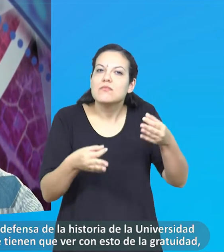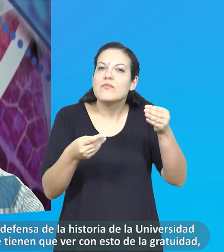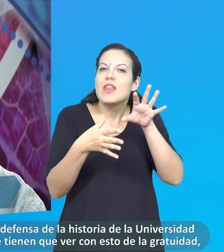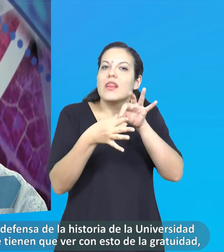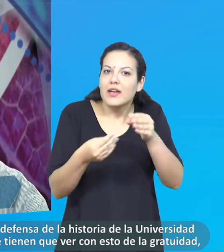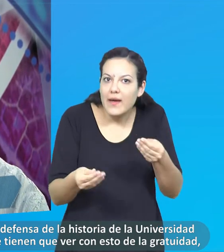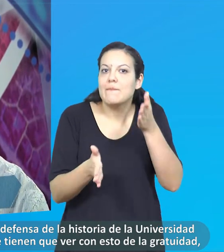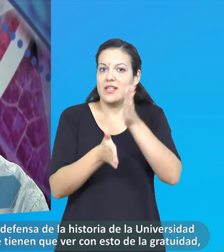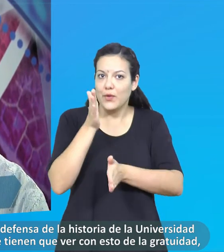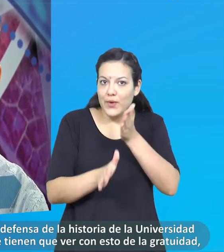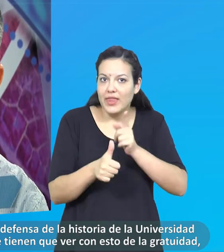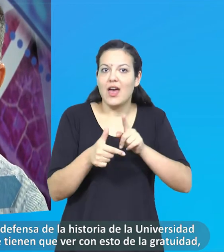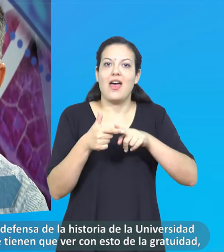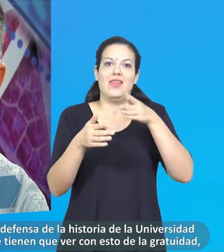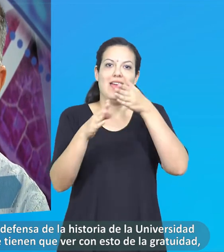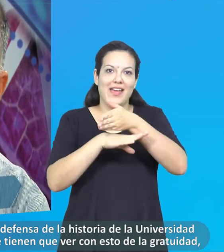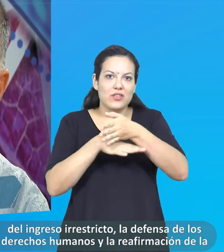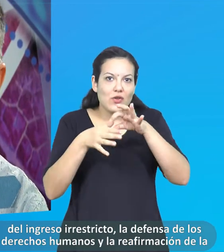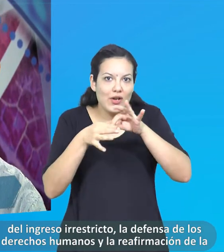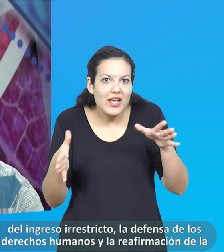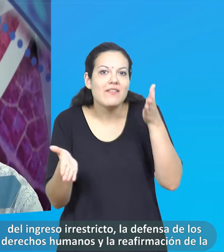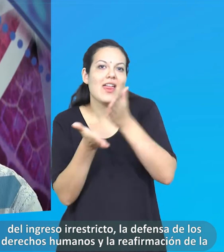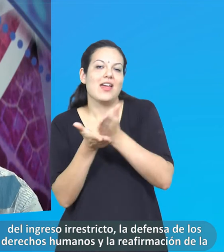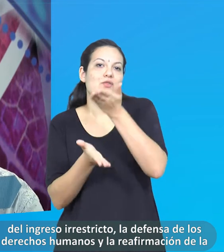tiene que ver con esto de la gratuidad, el ingreso irrestricto, la defensa de los derechos